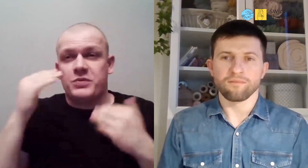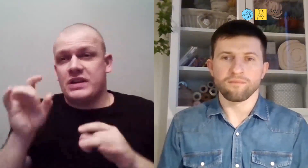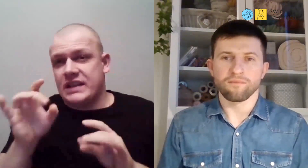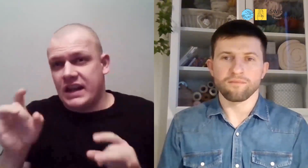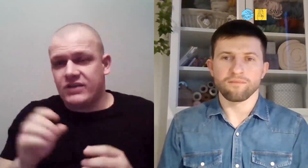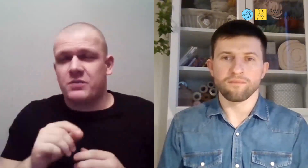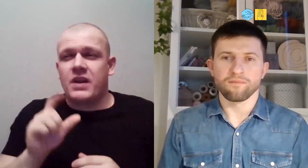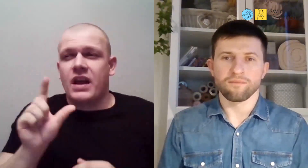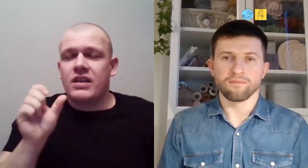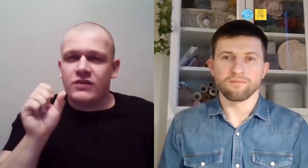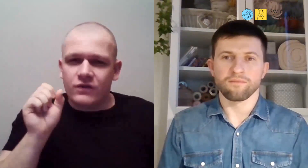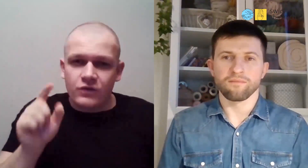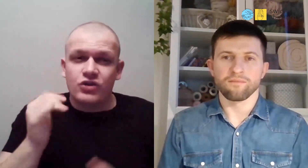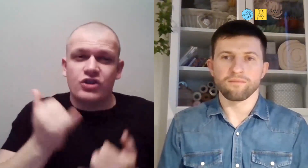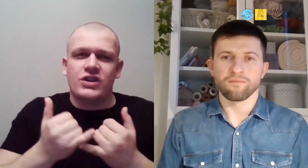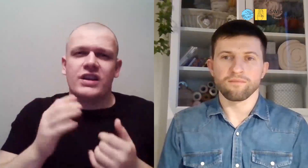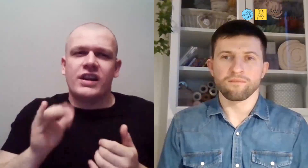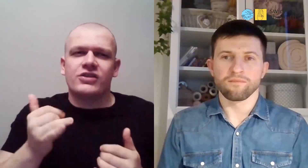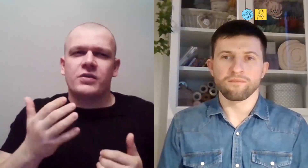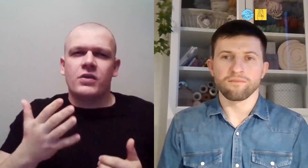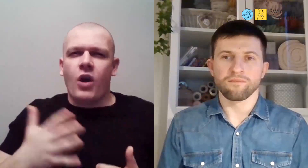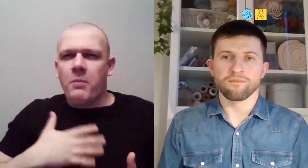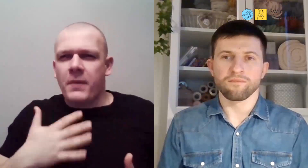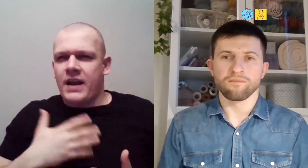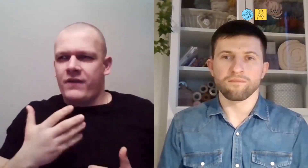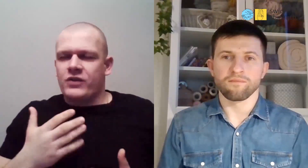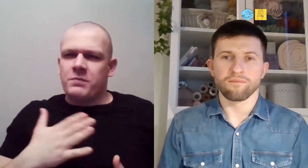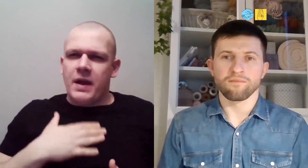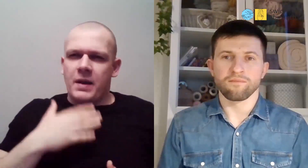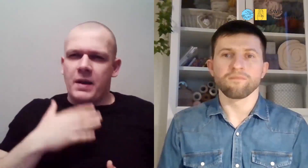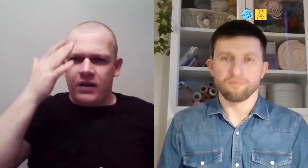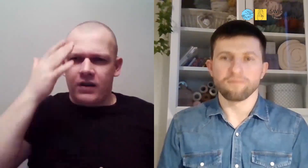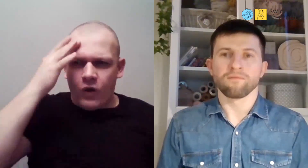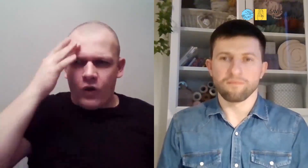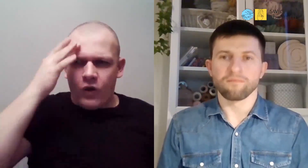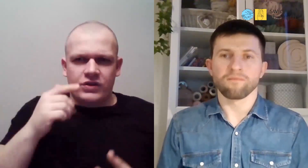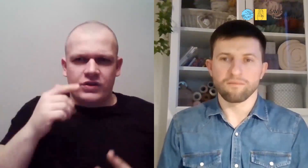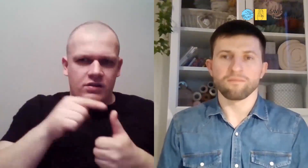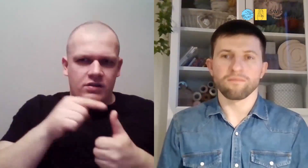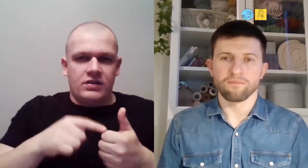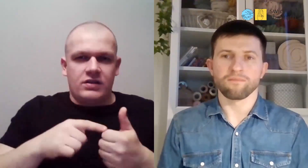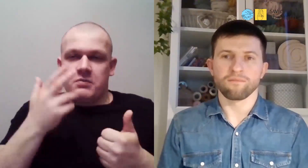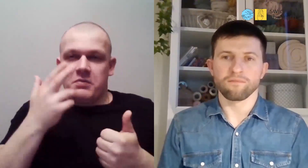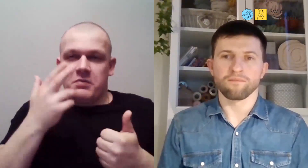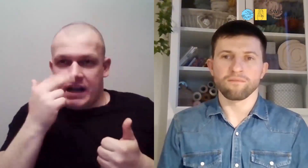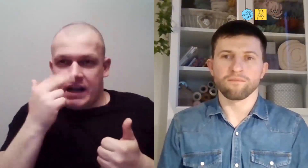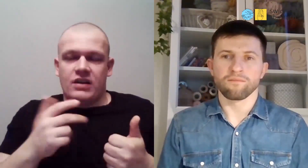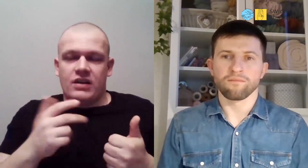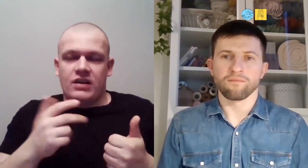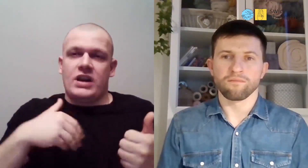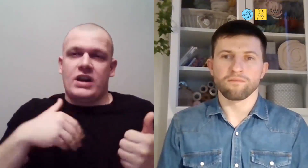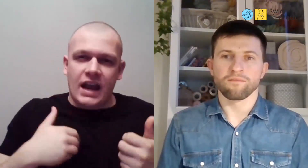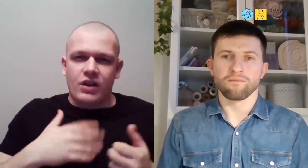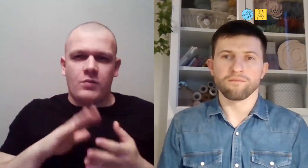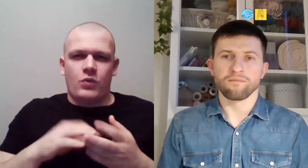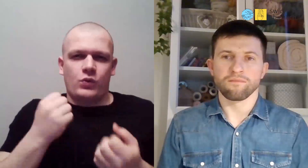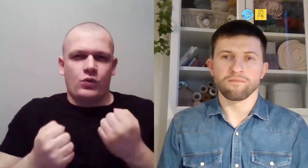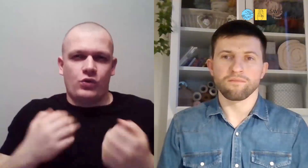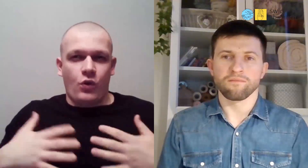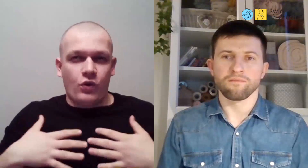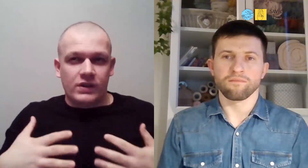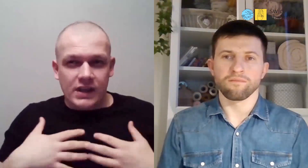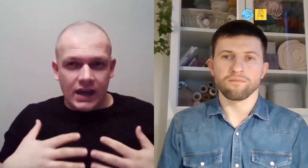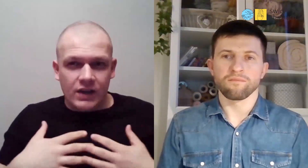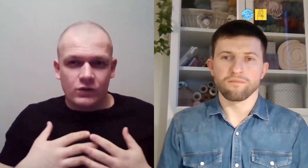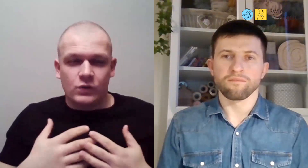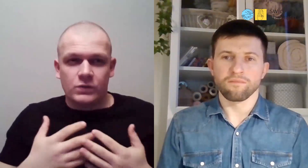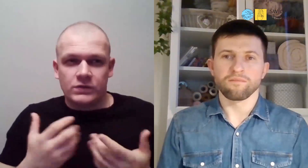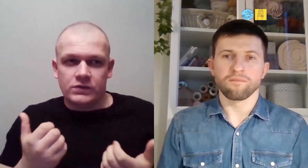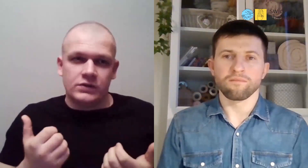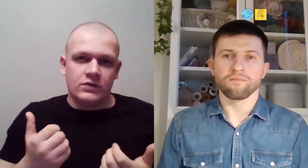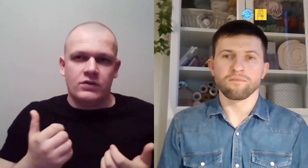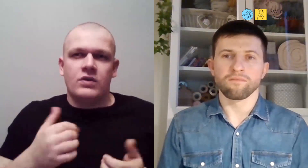Z objawami takimi jak gorączka, kaszel, czy trudność z oddychaniem –